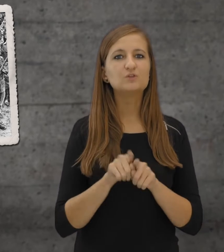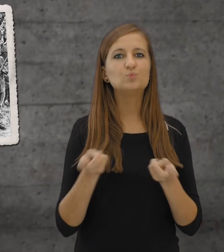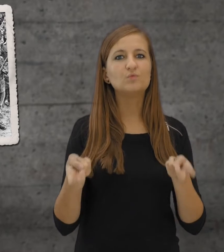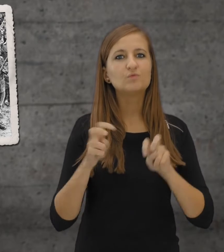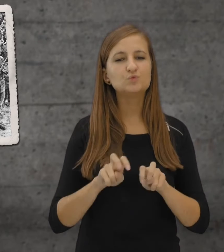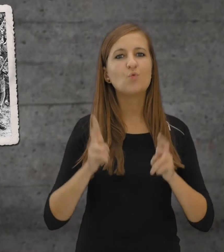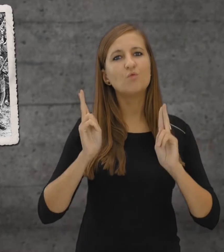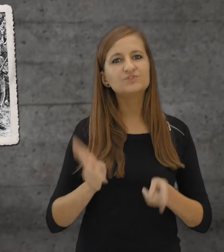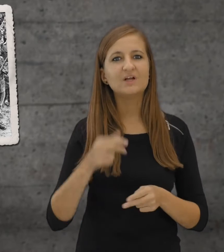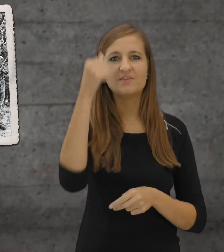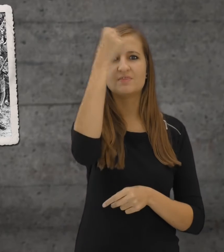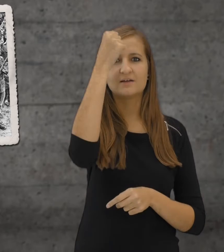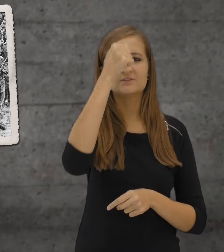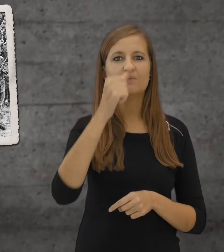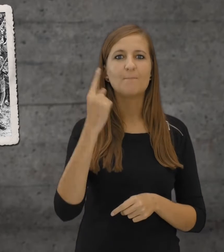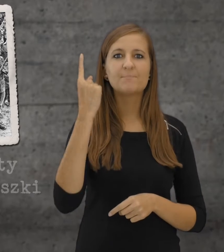Oficjalna nazwa jednostki (tego wojska) to